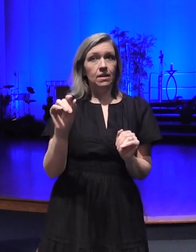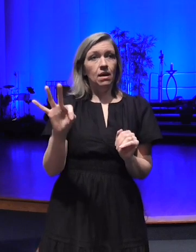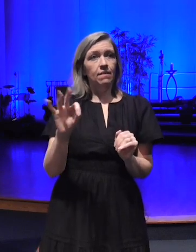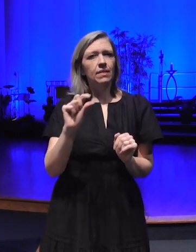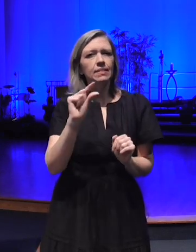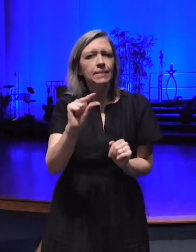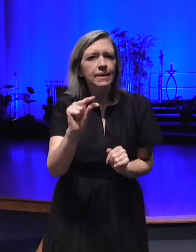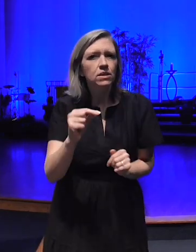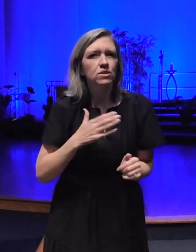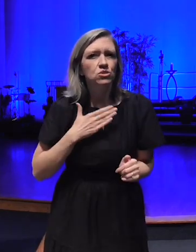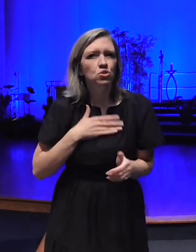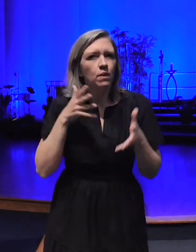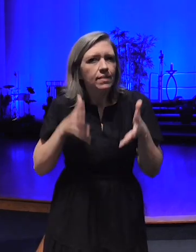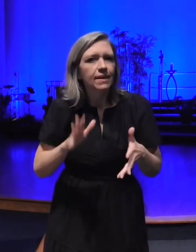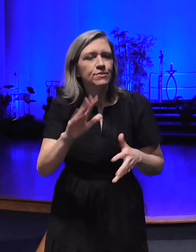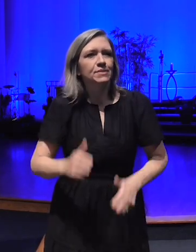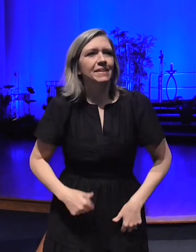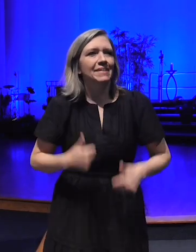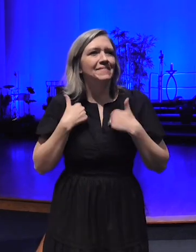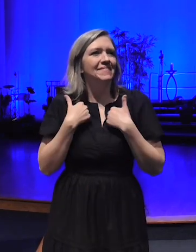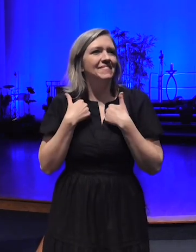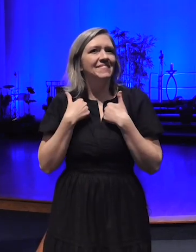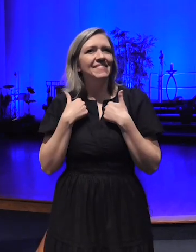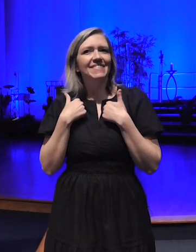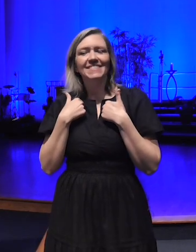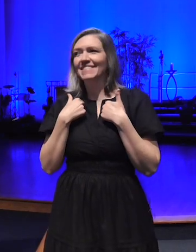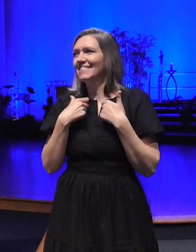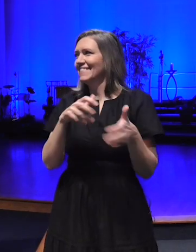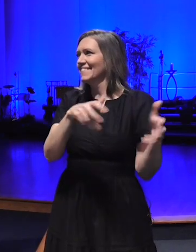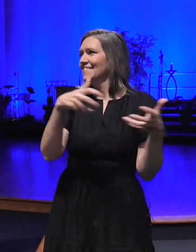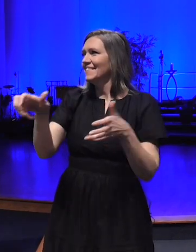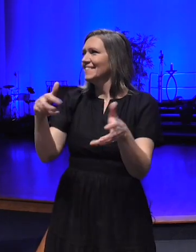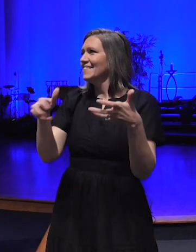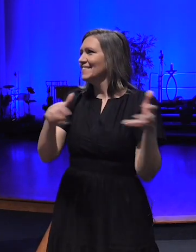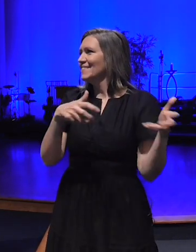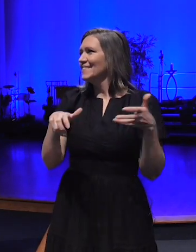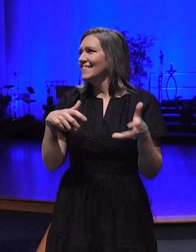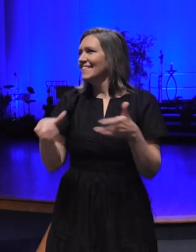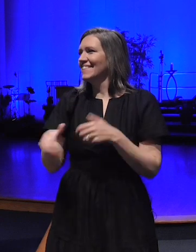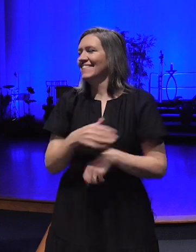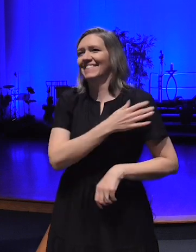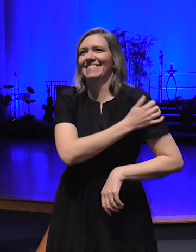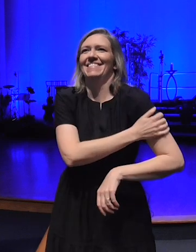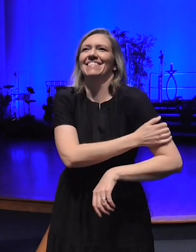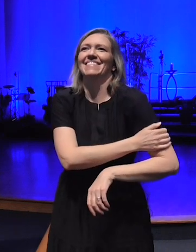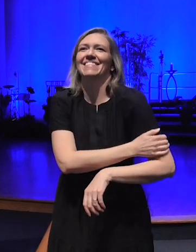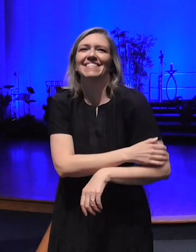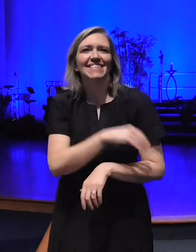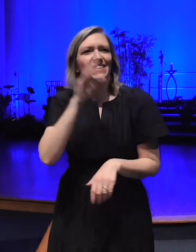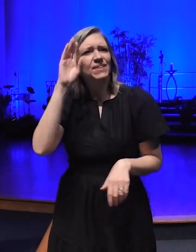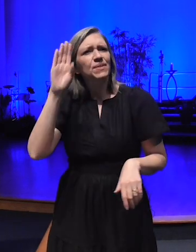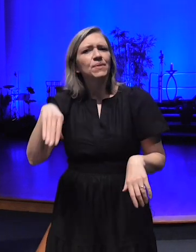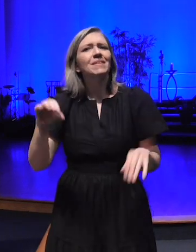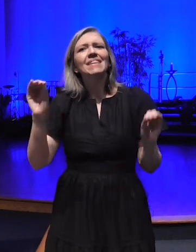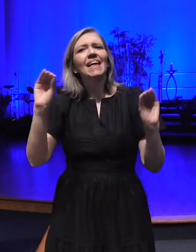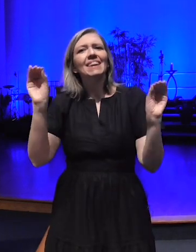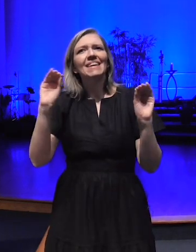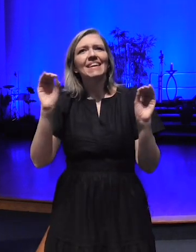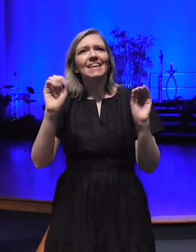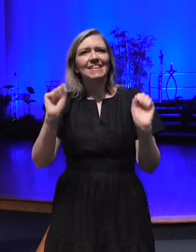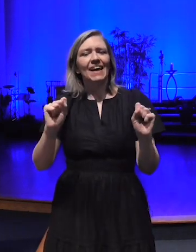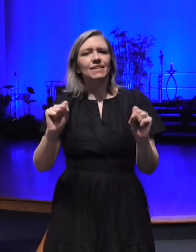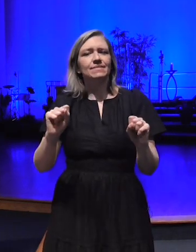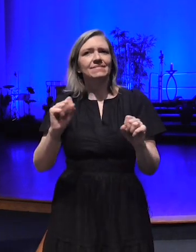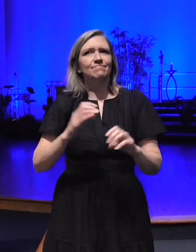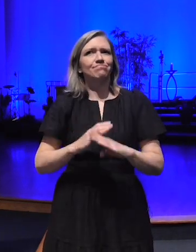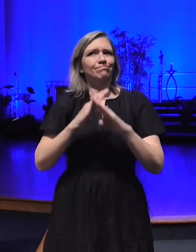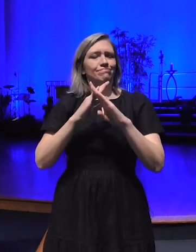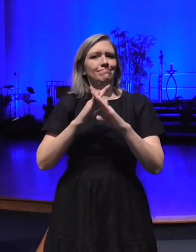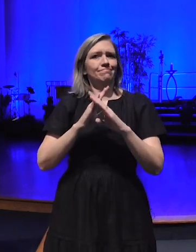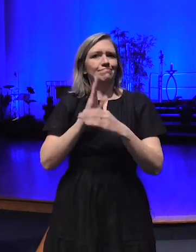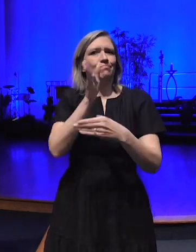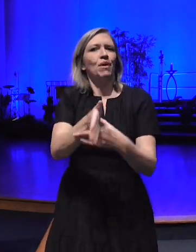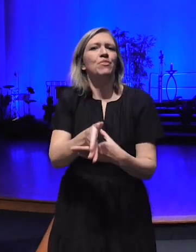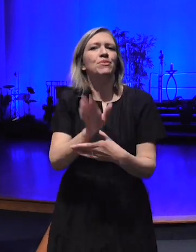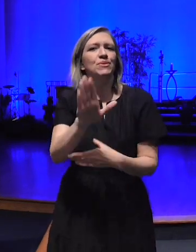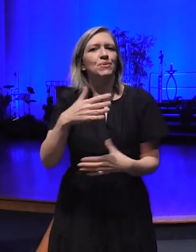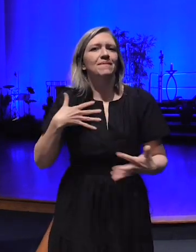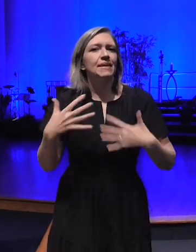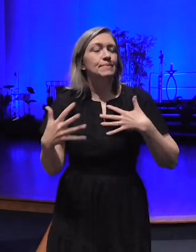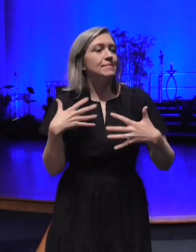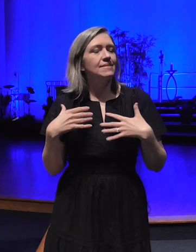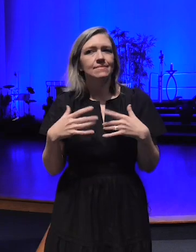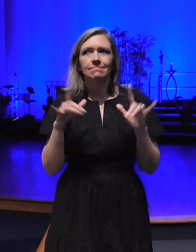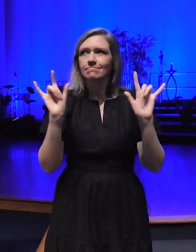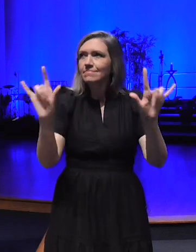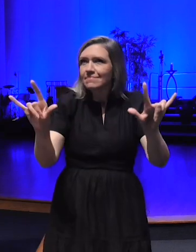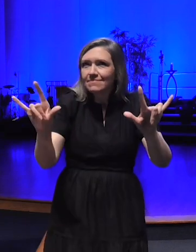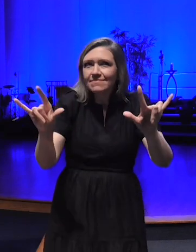vida, así que no sabes que nada mejor se interponga en el camino de tus vibraciones. Oye, te amo Mile High, es realmente